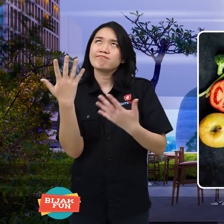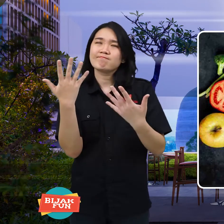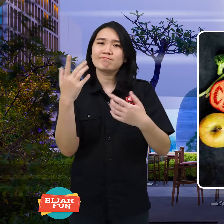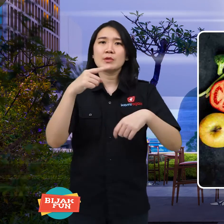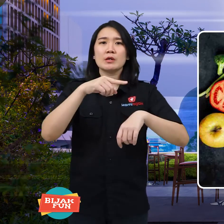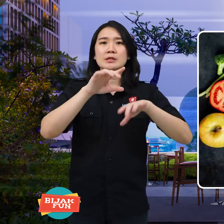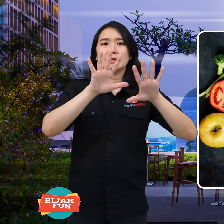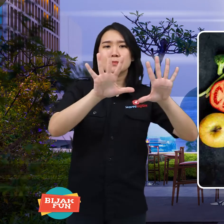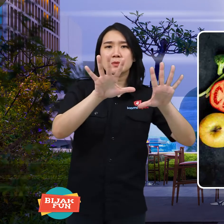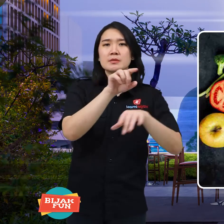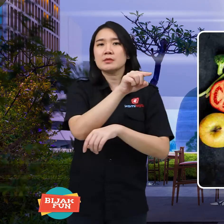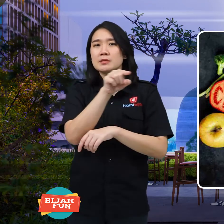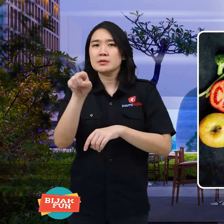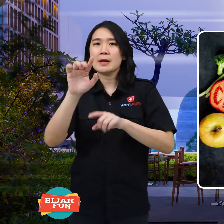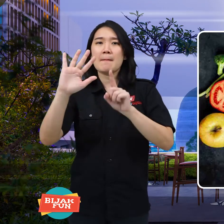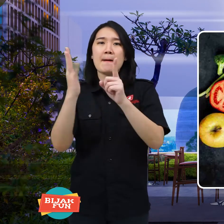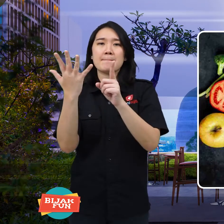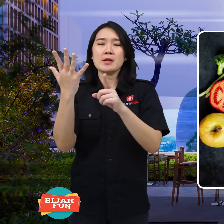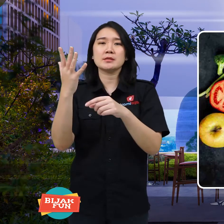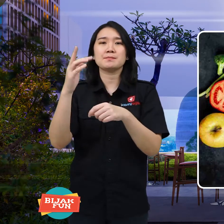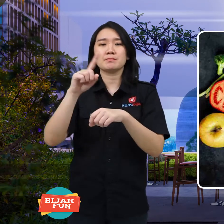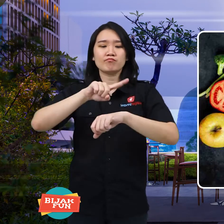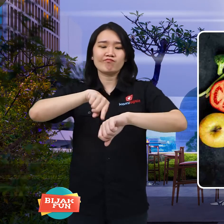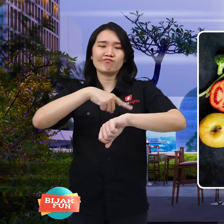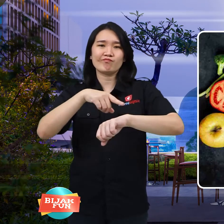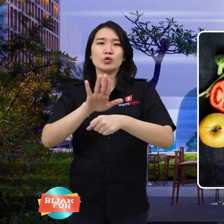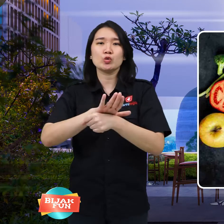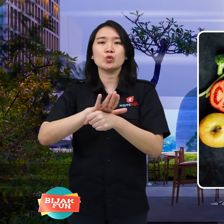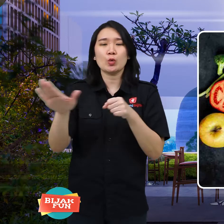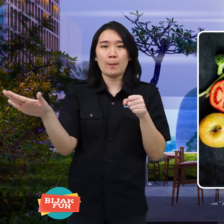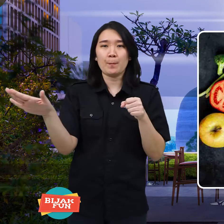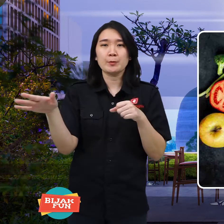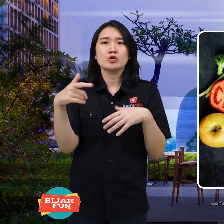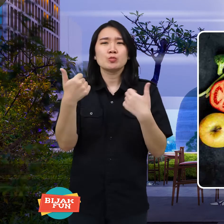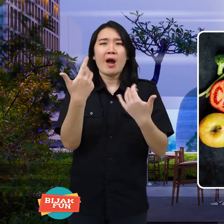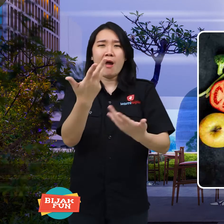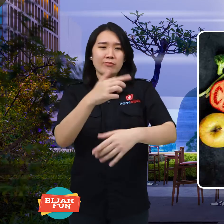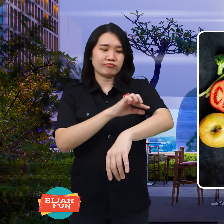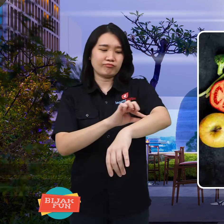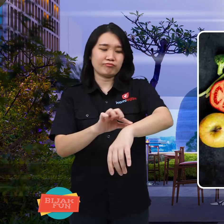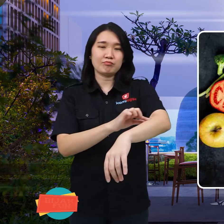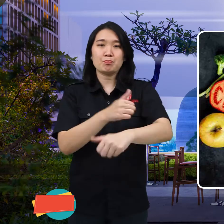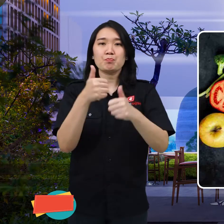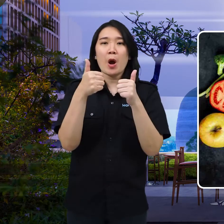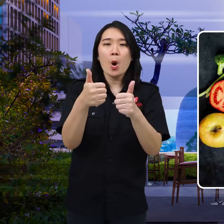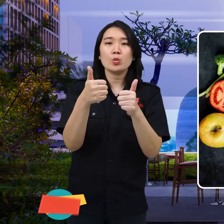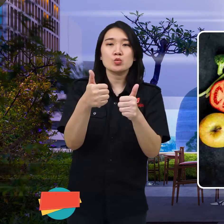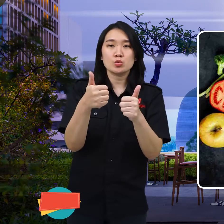selama 10-15 menit agar tulang tetap bagus.